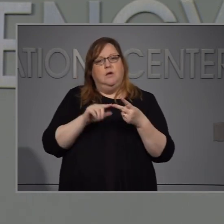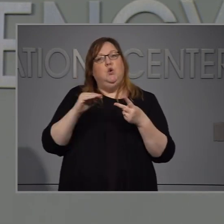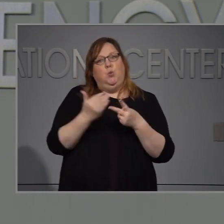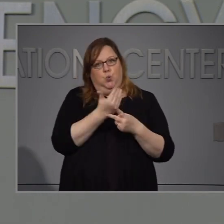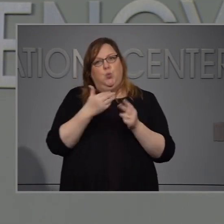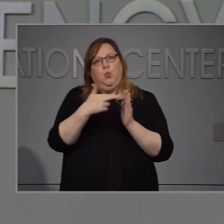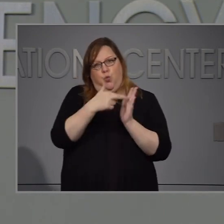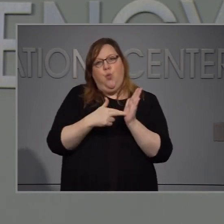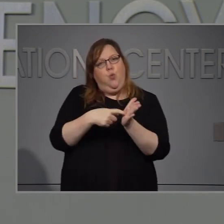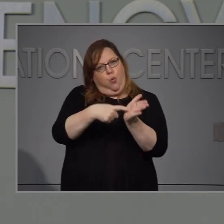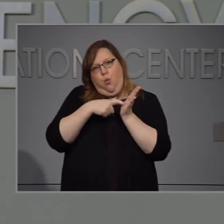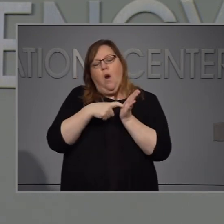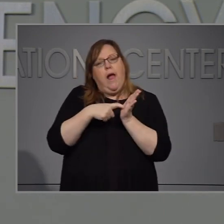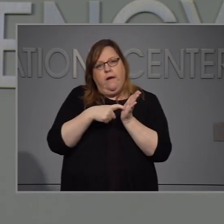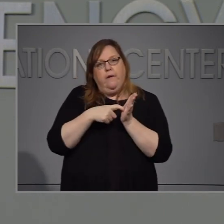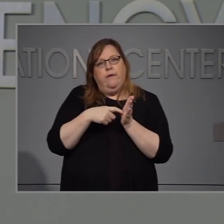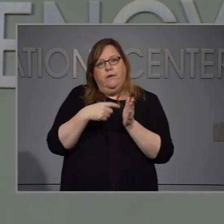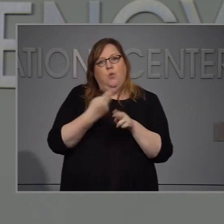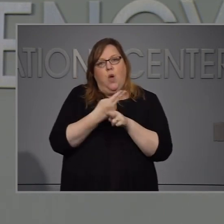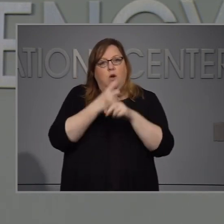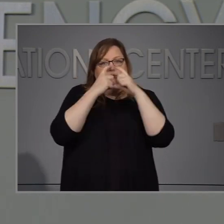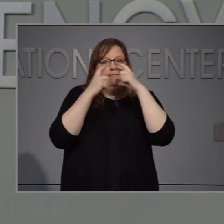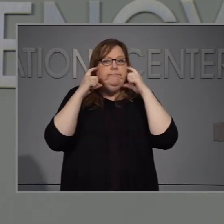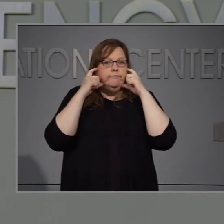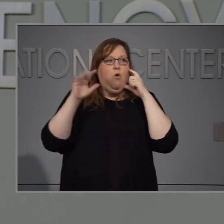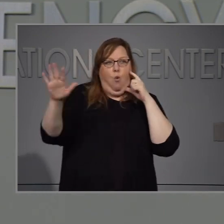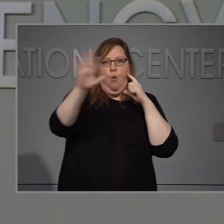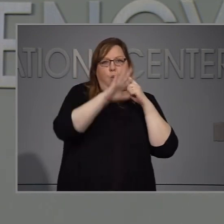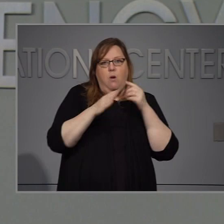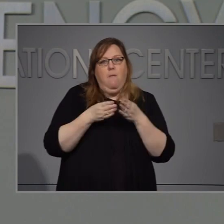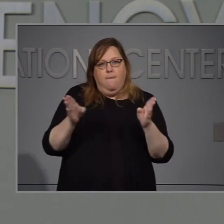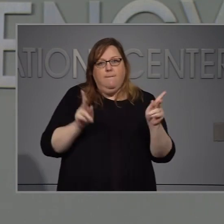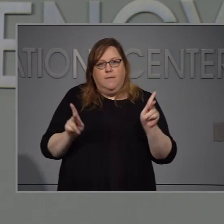empezando el de fin de semana festivo y también tenemos el requerimiento de llevar la